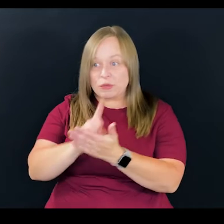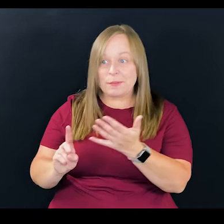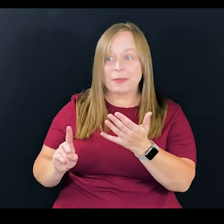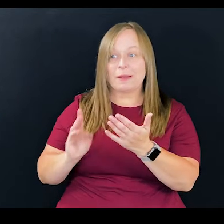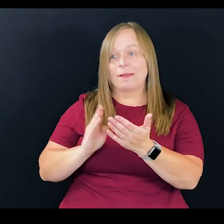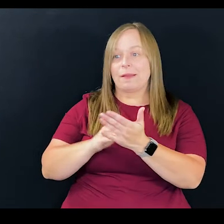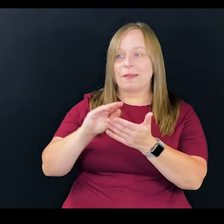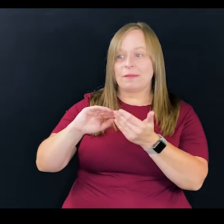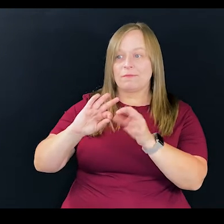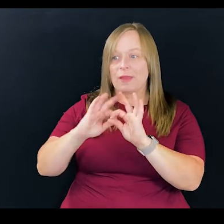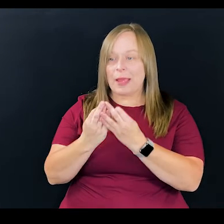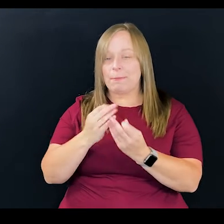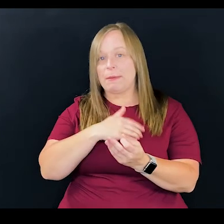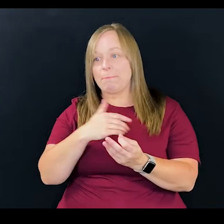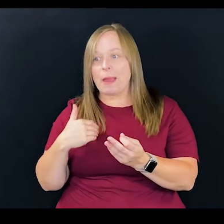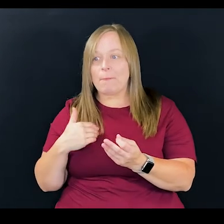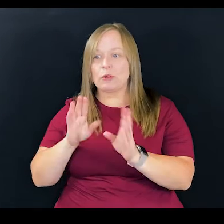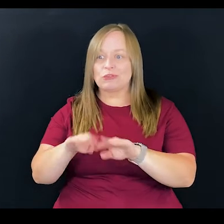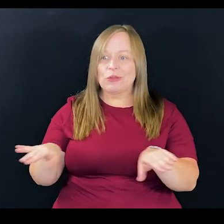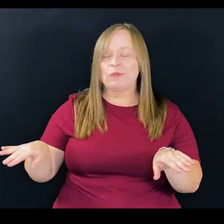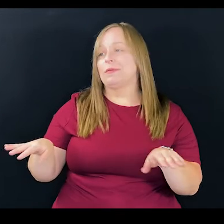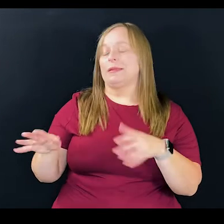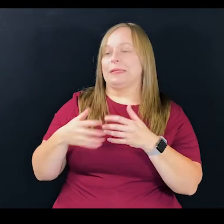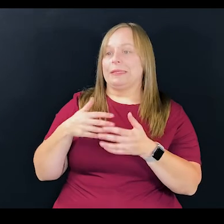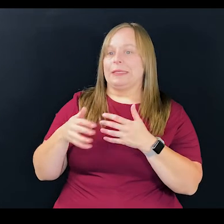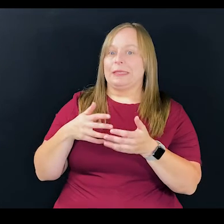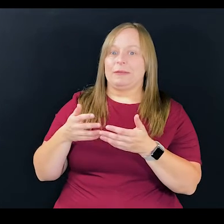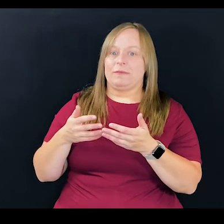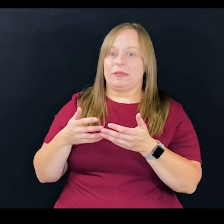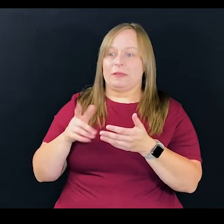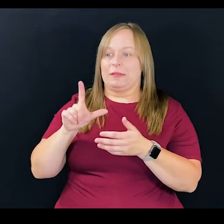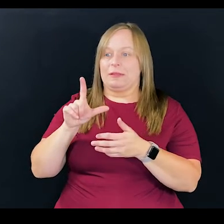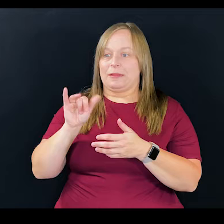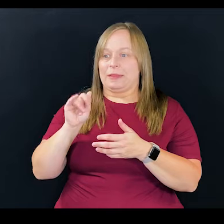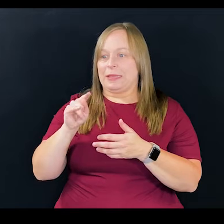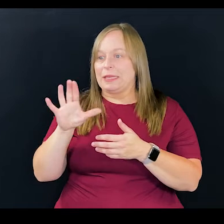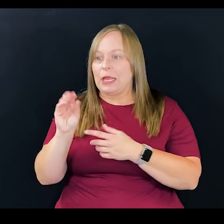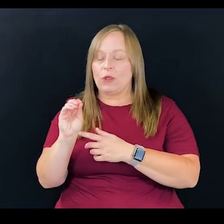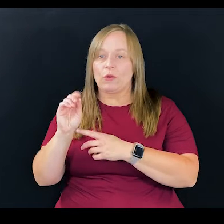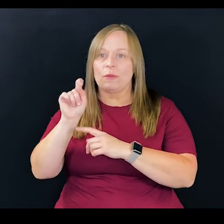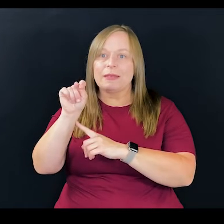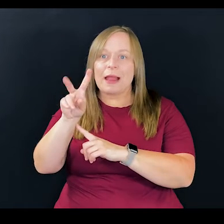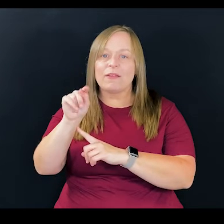Han discriminado a sus familiares, a hijos, incluso en la televisión